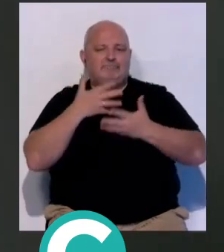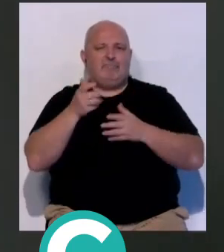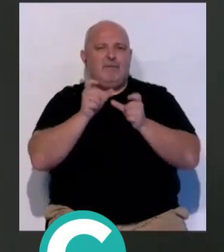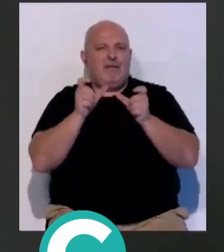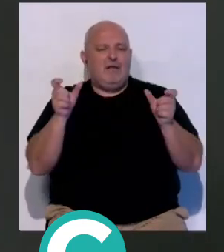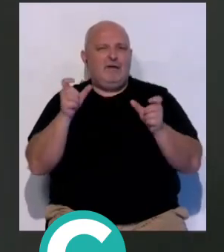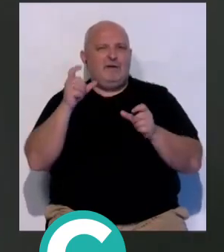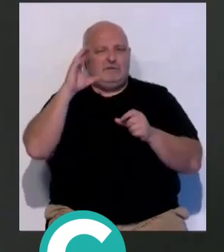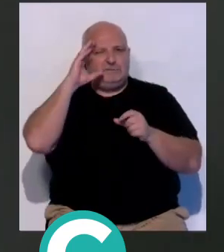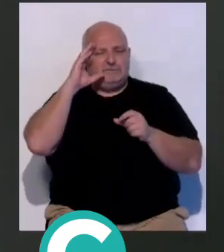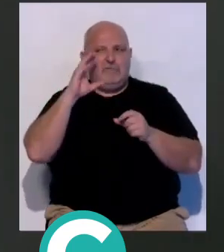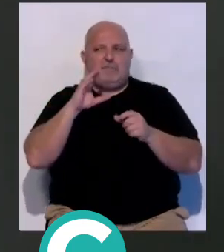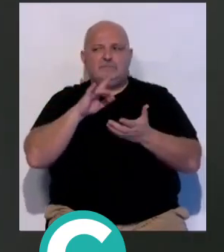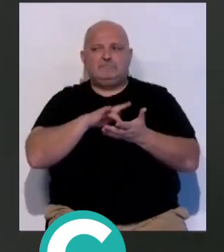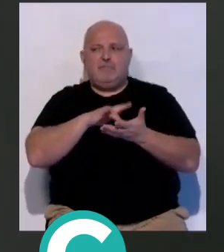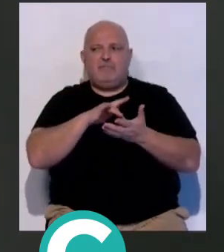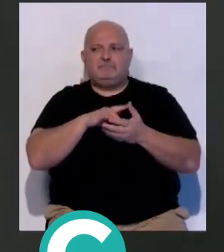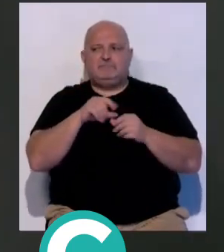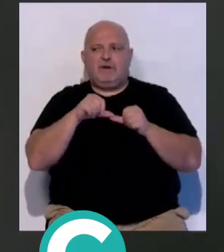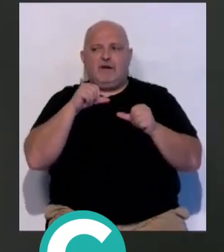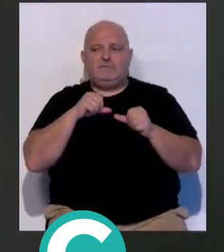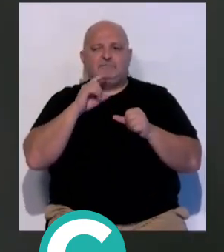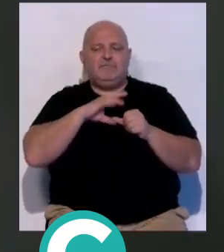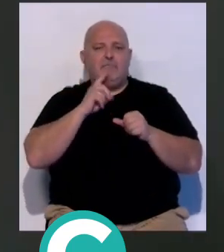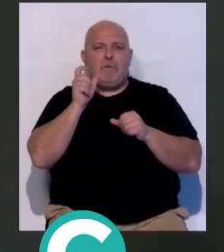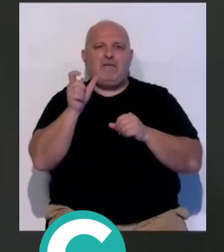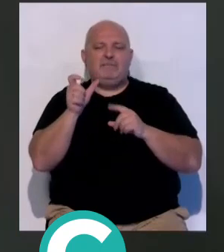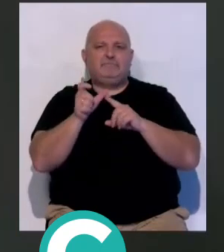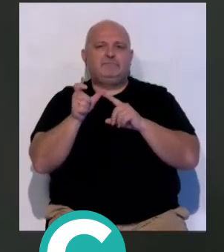yo con tiro justamente porque está mirando Qué palabras para estar siempre Qué palabras